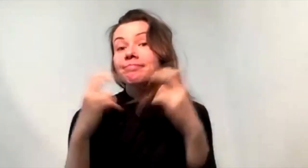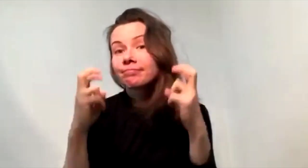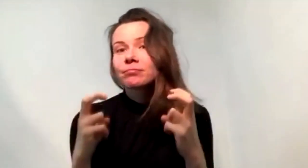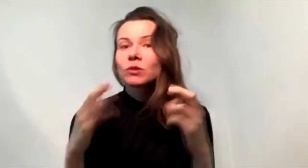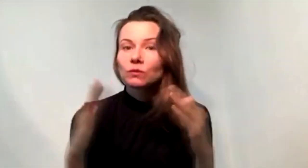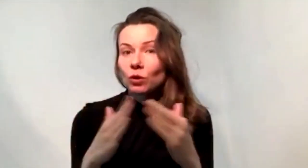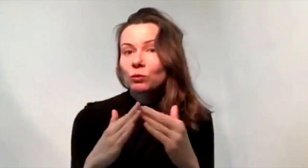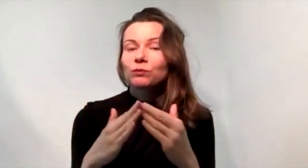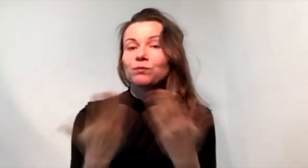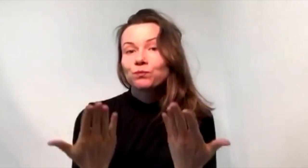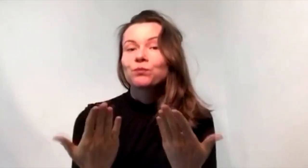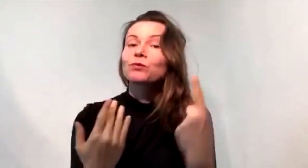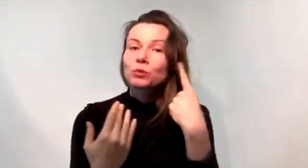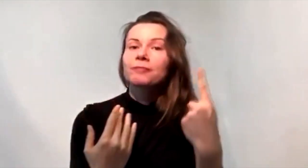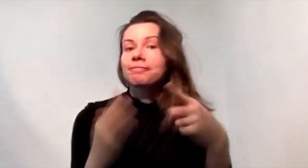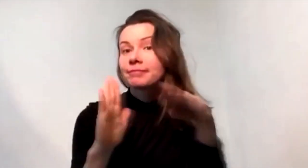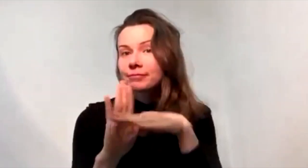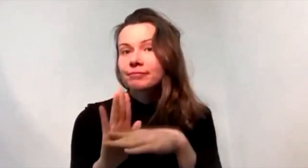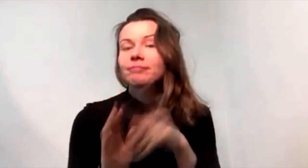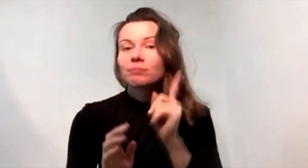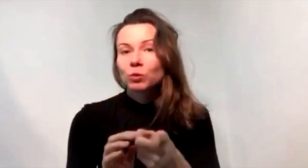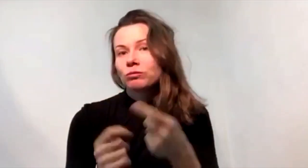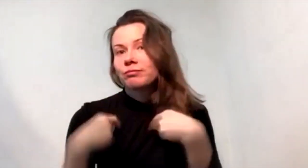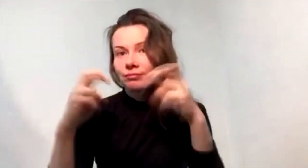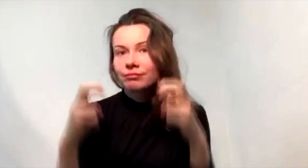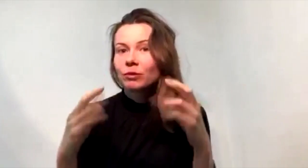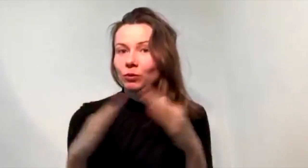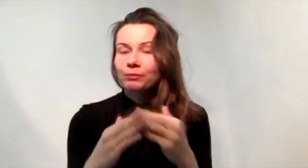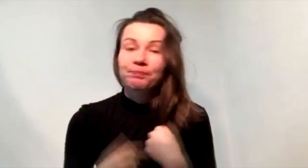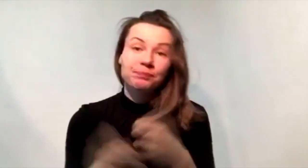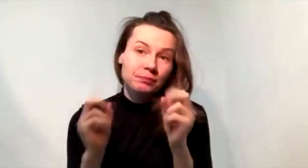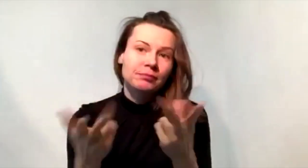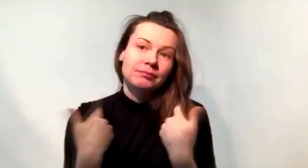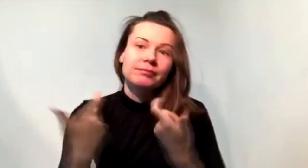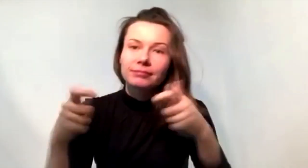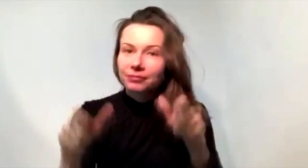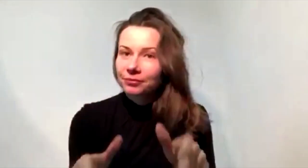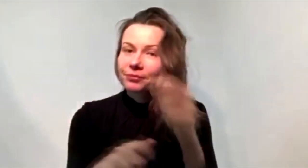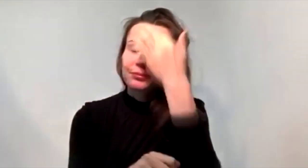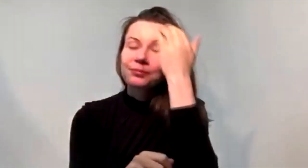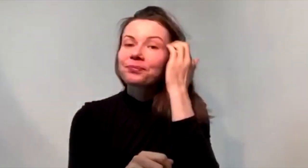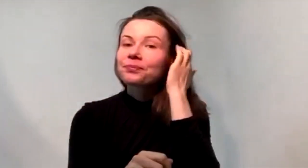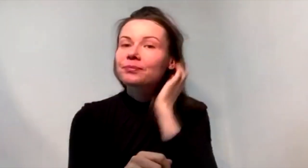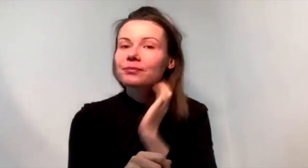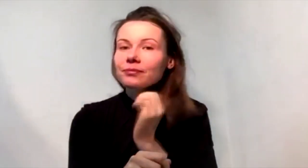Cóż, siedzę w domu, zasady zostały wprowadzone i ja ich przestrzegam, przestrzegam kwarantanny.